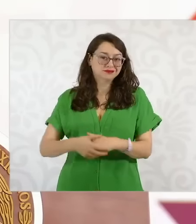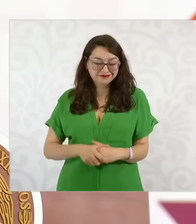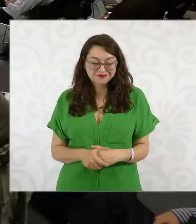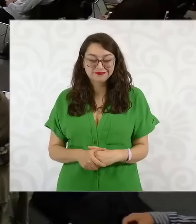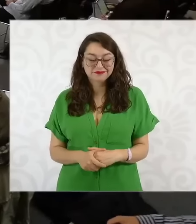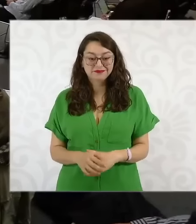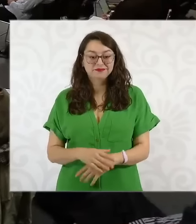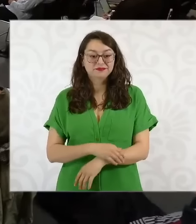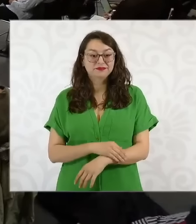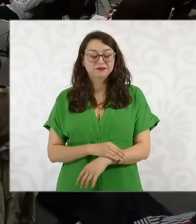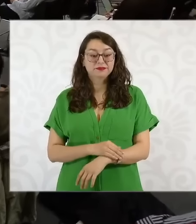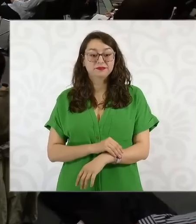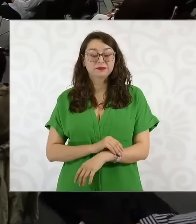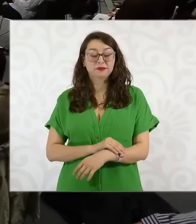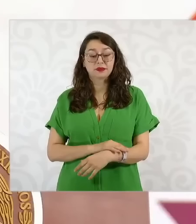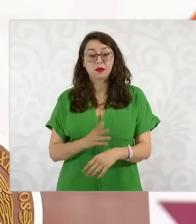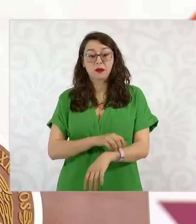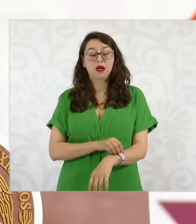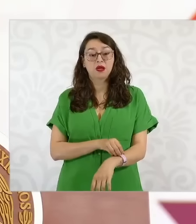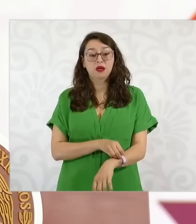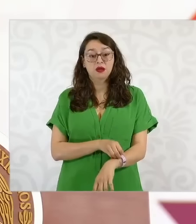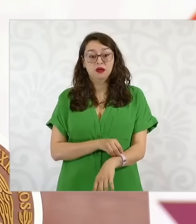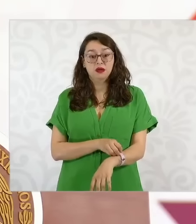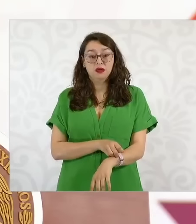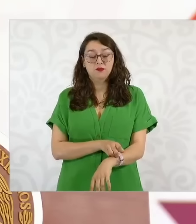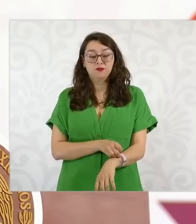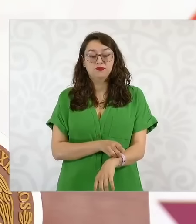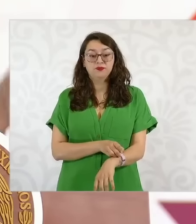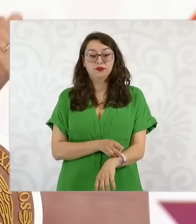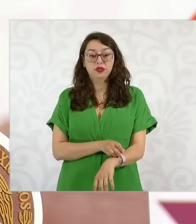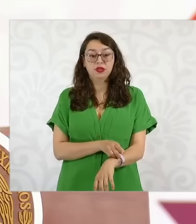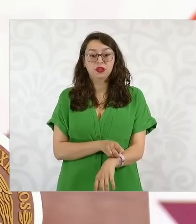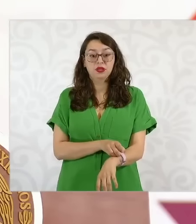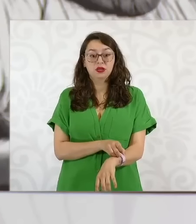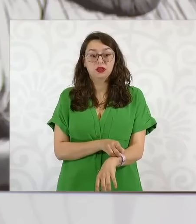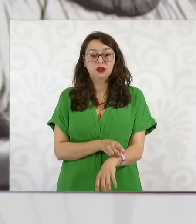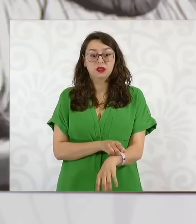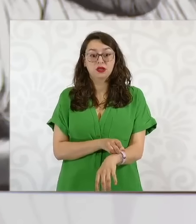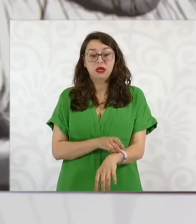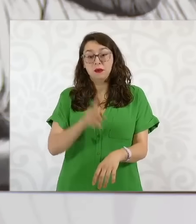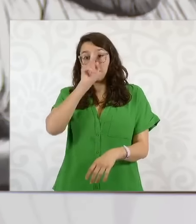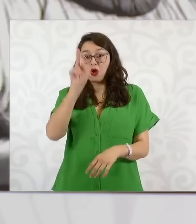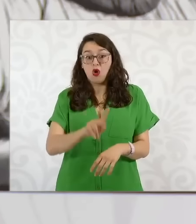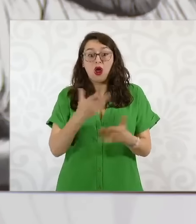e en su gobierno e inclusive más porque gracias al aumento salarial el IM se capitalizó, gracias al